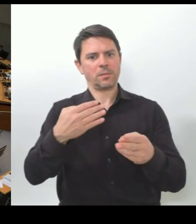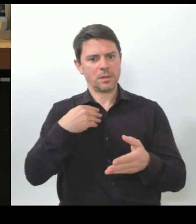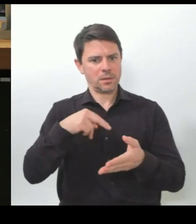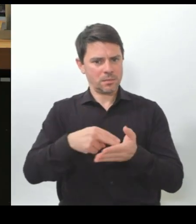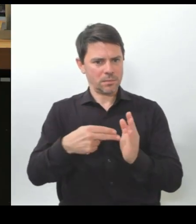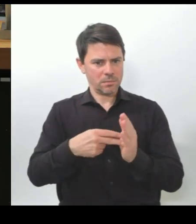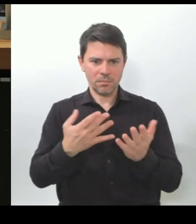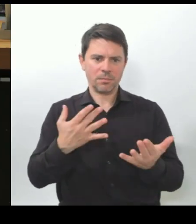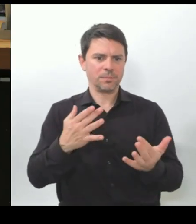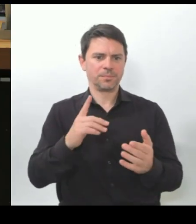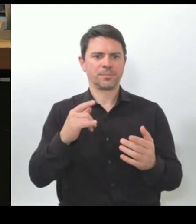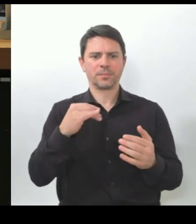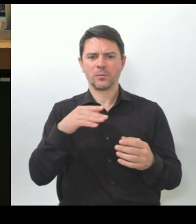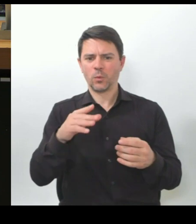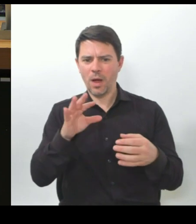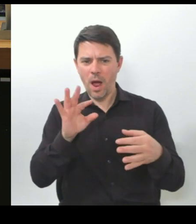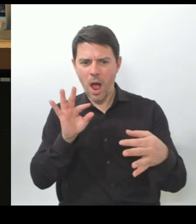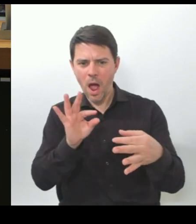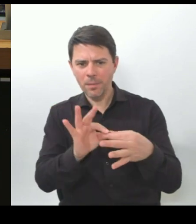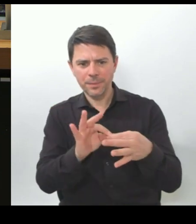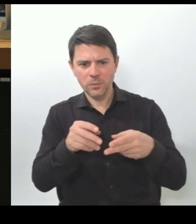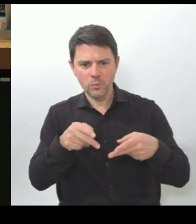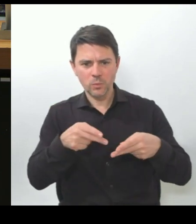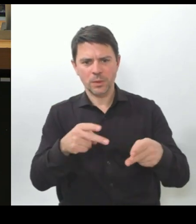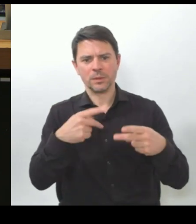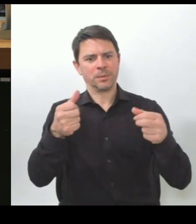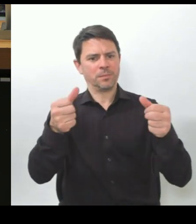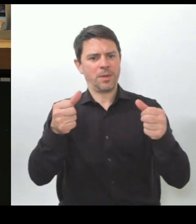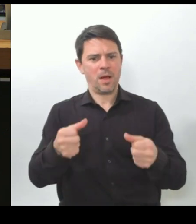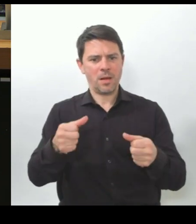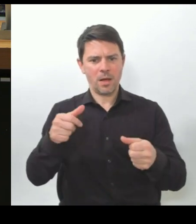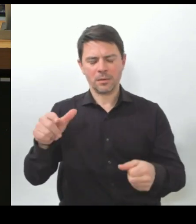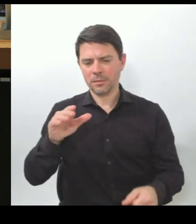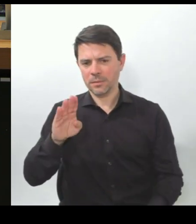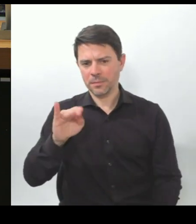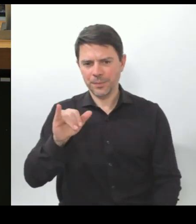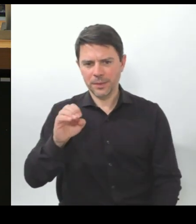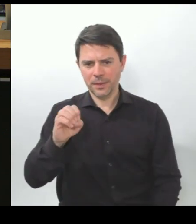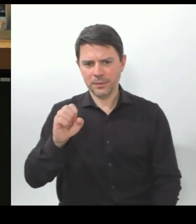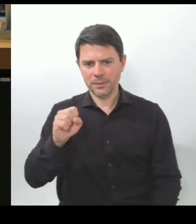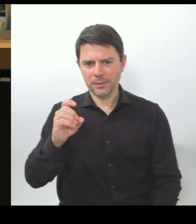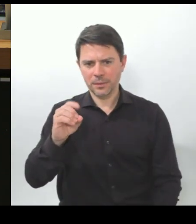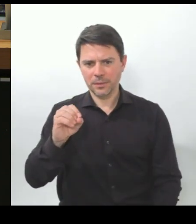Und es war nicht so, dass am Ende der Legislatur alles fertig war, sondern genau, es gab dem Prozess mit Bürgerinnen und